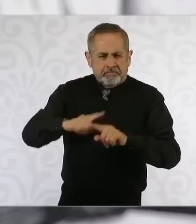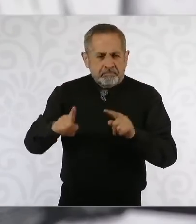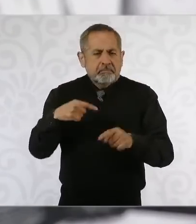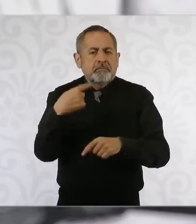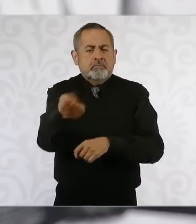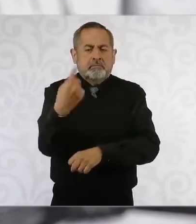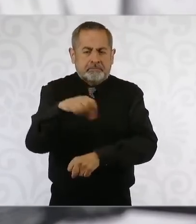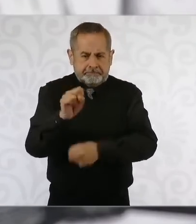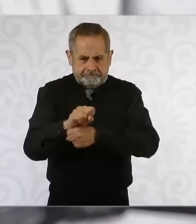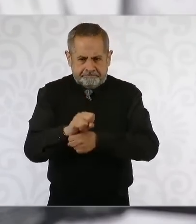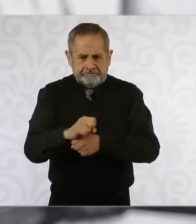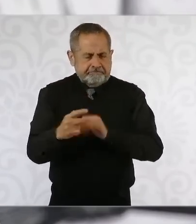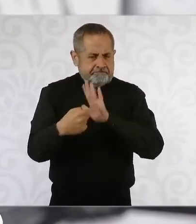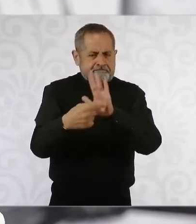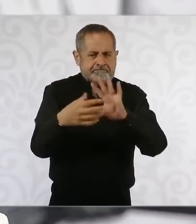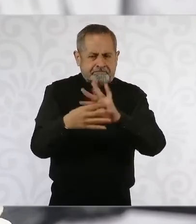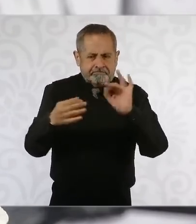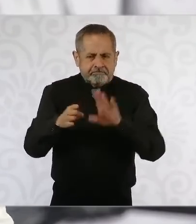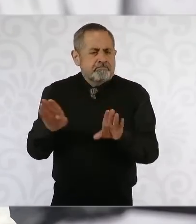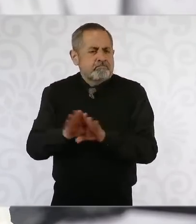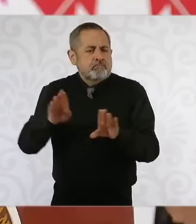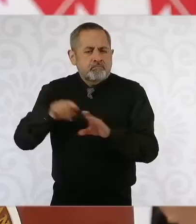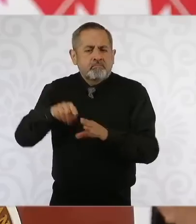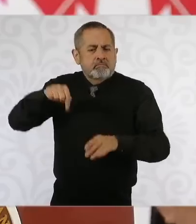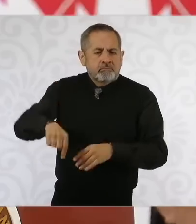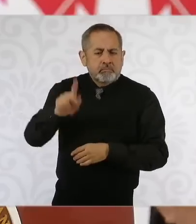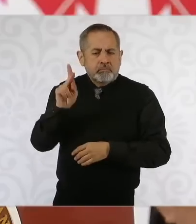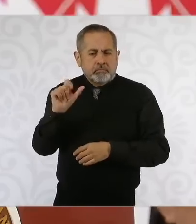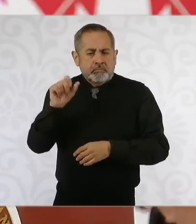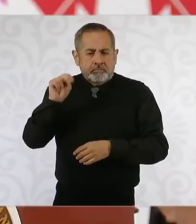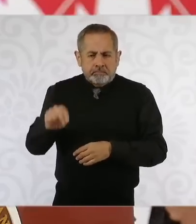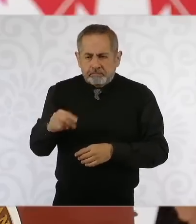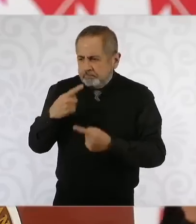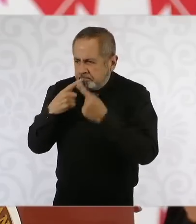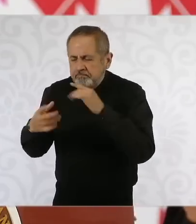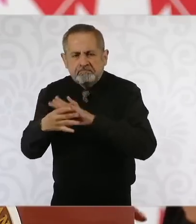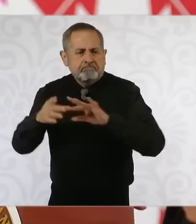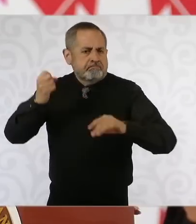ya presentamos la nueva campaña para evitar el consumo de las drogas y particularmente